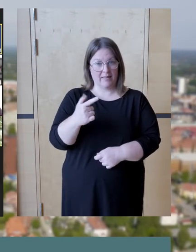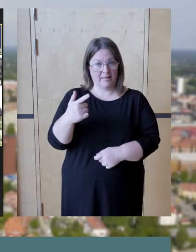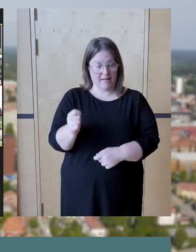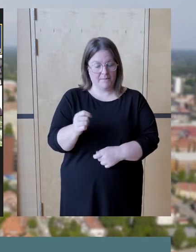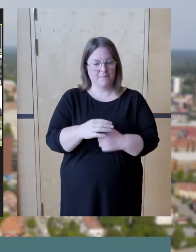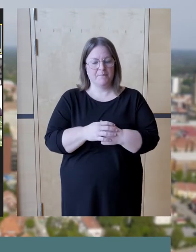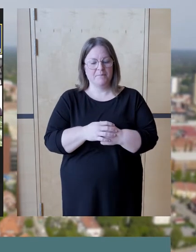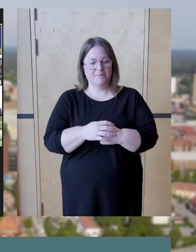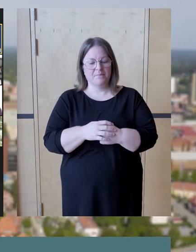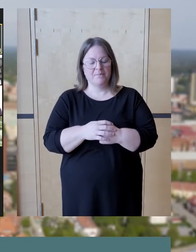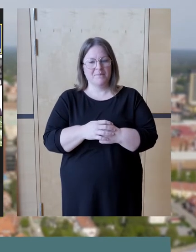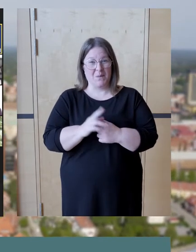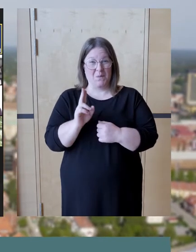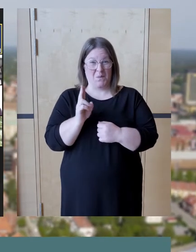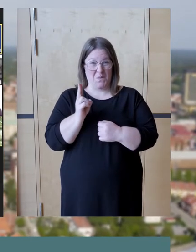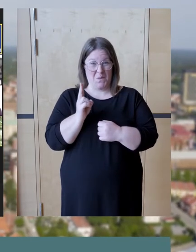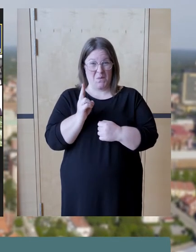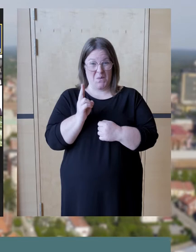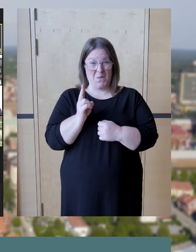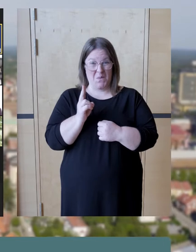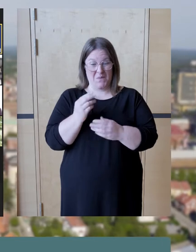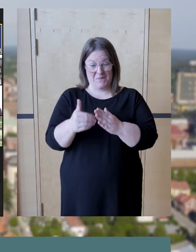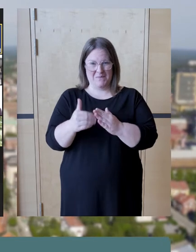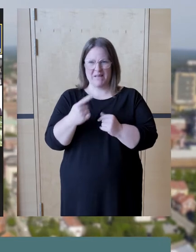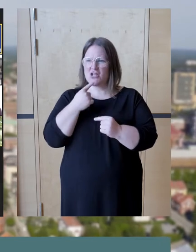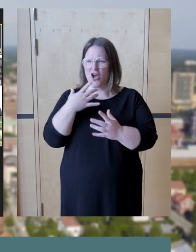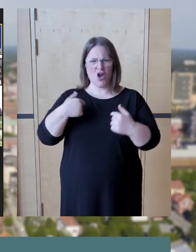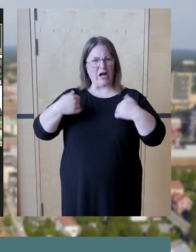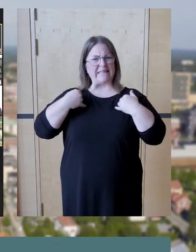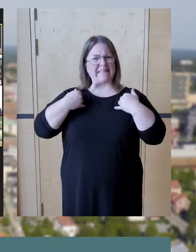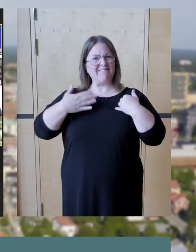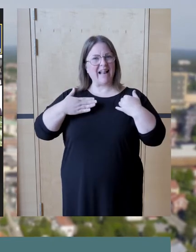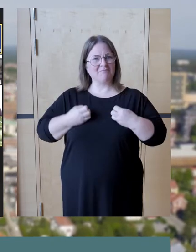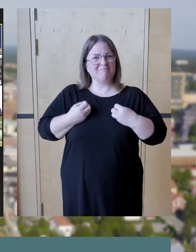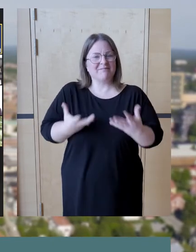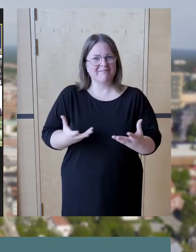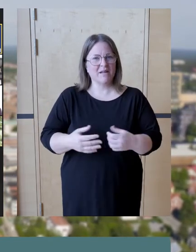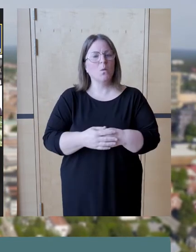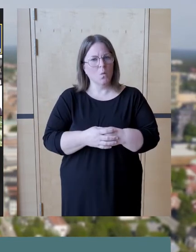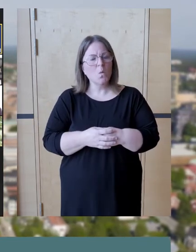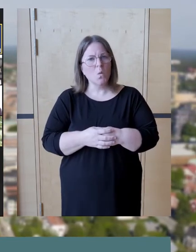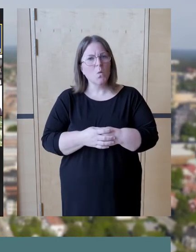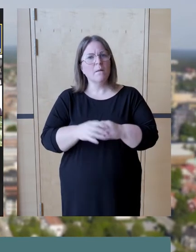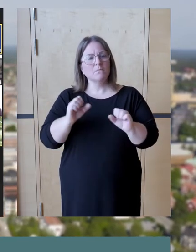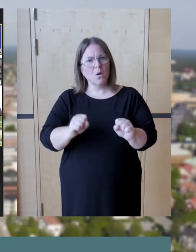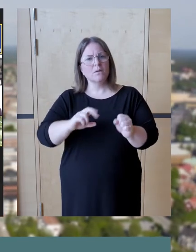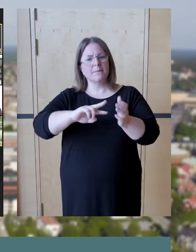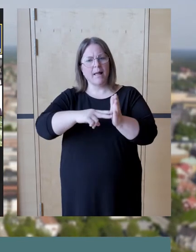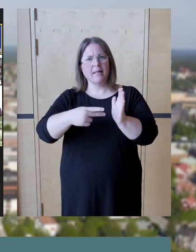Såg någonting som jag hade tänkt säga Framförallt just det där att prognostisera planera för ett boende Så långt i förväg